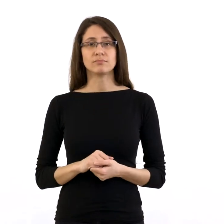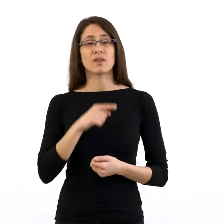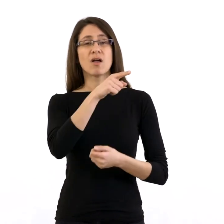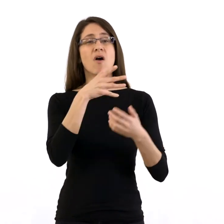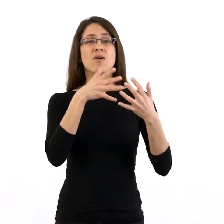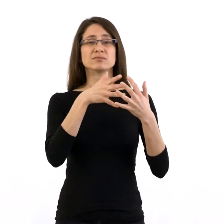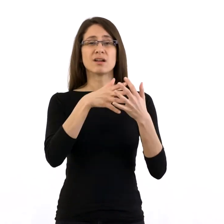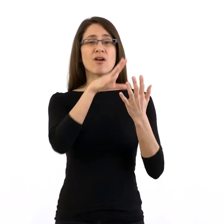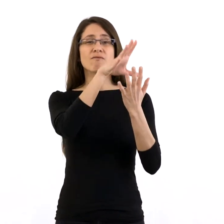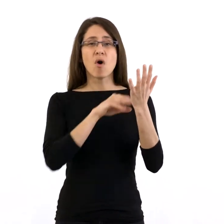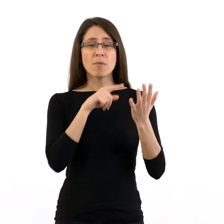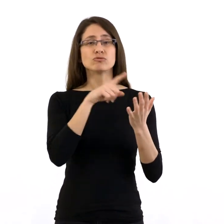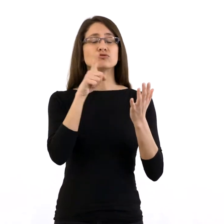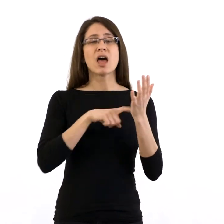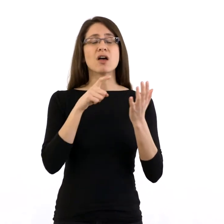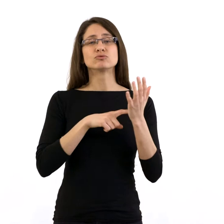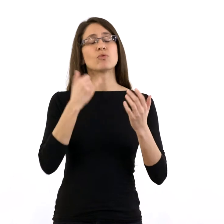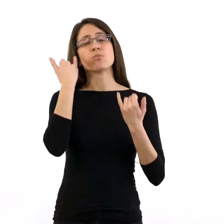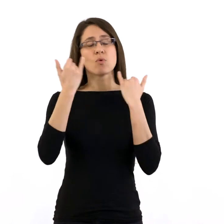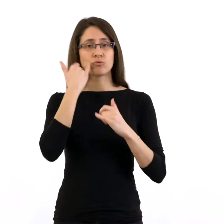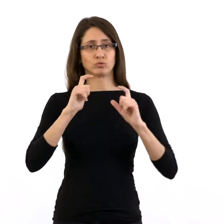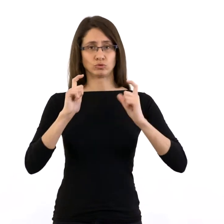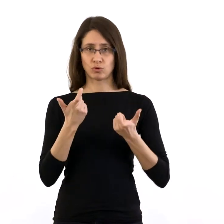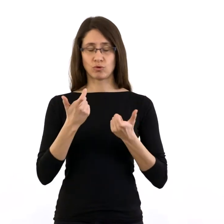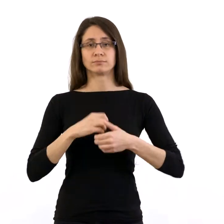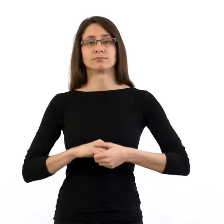Najczęstsze błędy formalne: